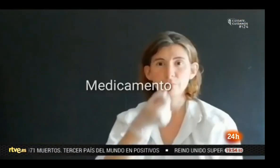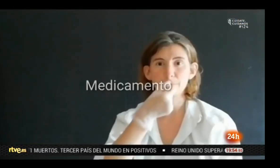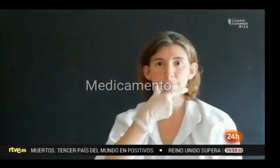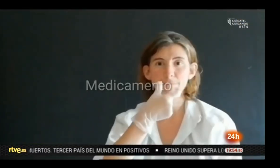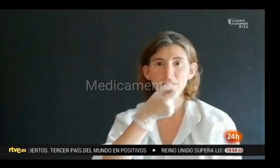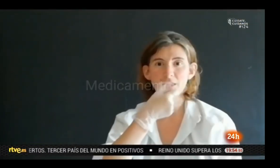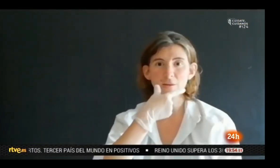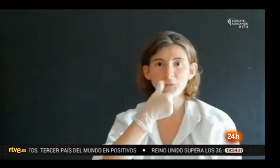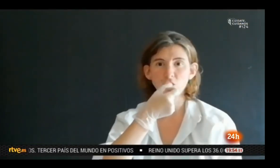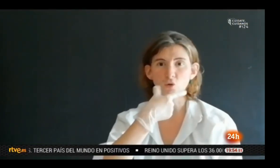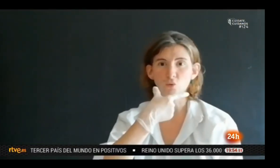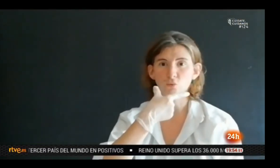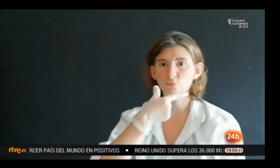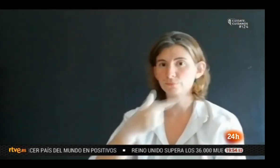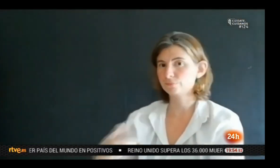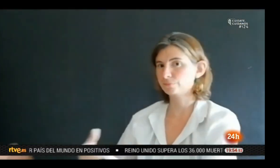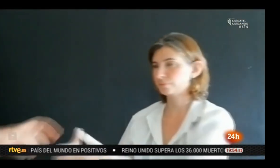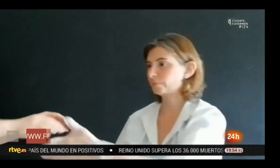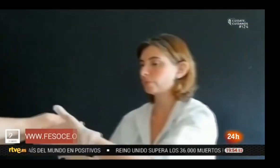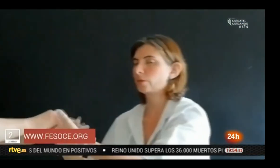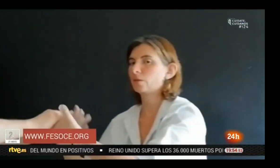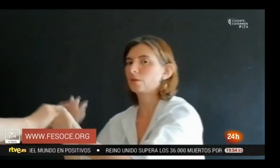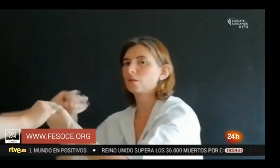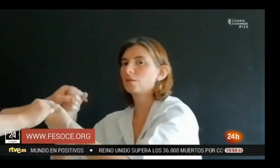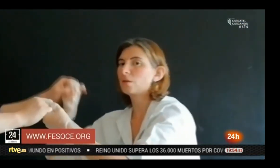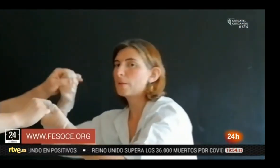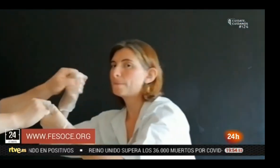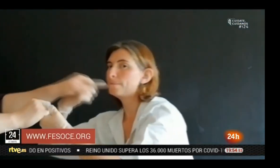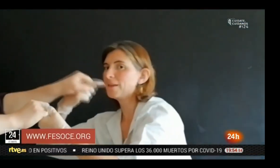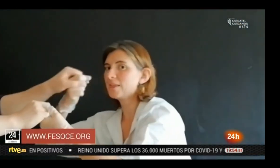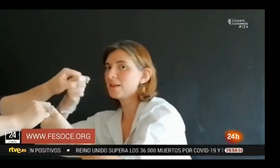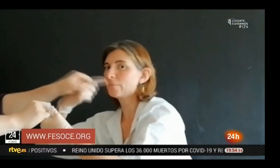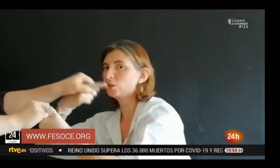Una guía gratuita, cómoda de usar desde un móvil y que cualquier profesional